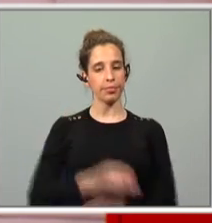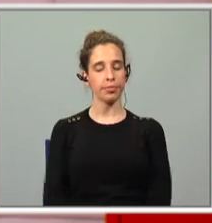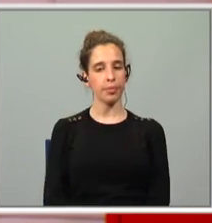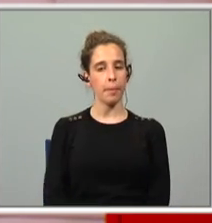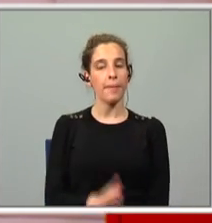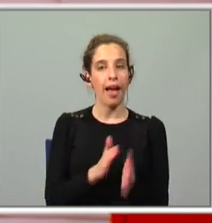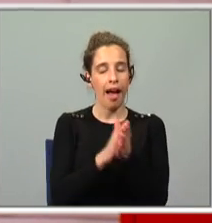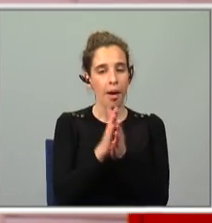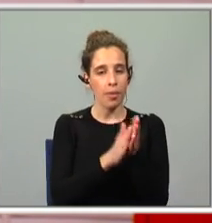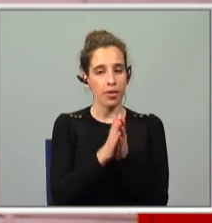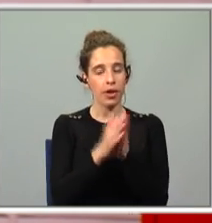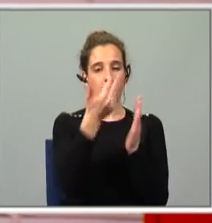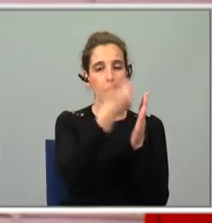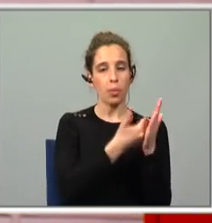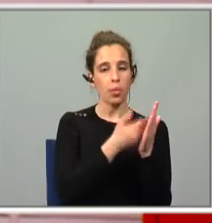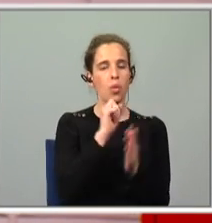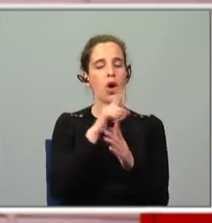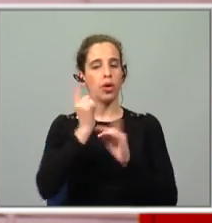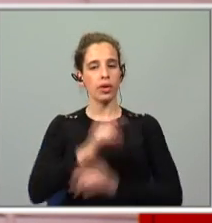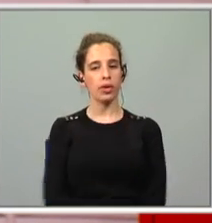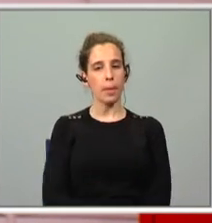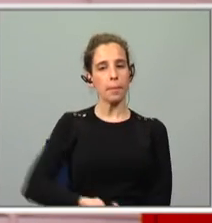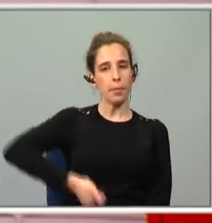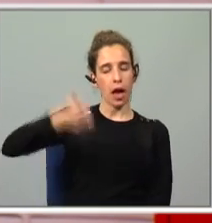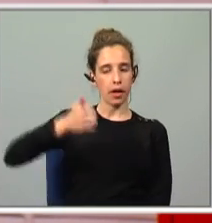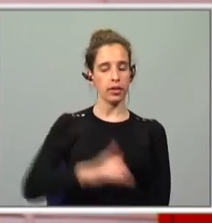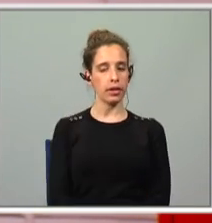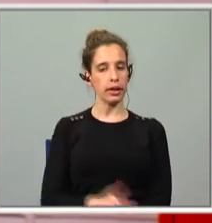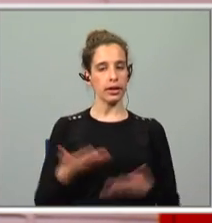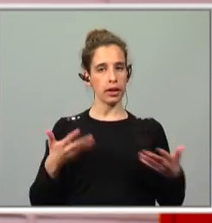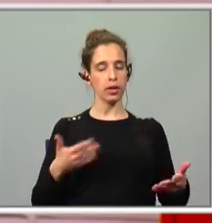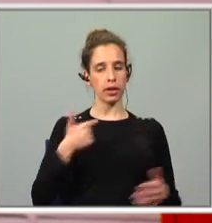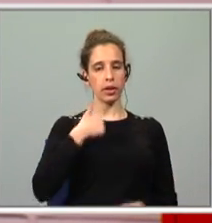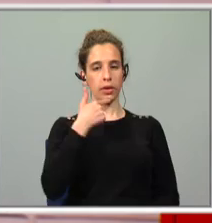aproveita é este plano e podem o que natural agora ele disse que este plano 利用這個計劃，你可以做什麼自然現在他說了這個計劃